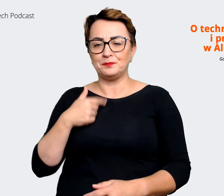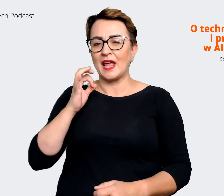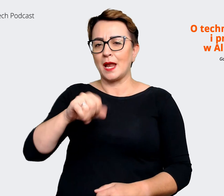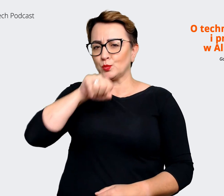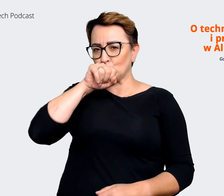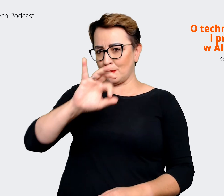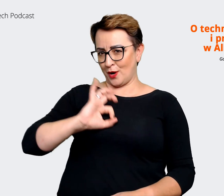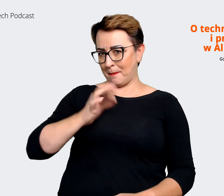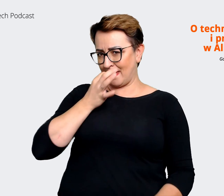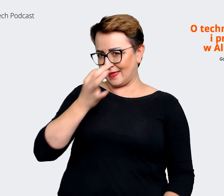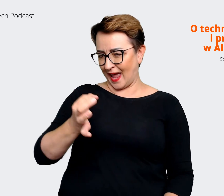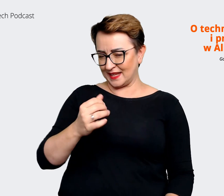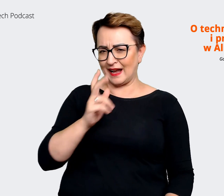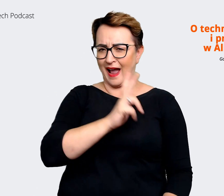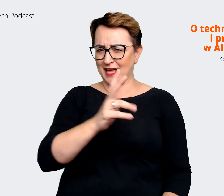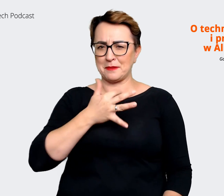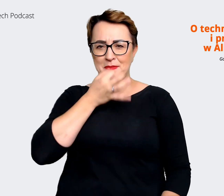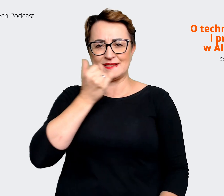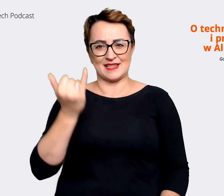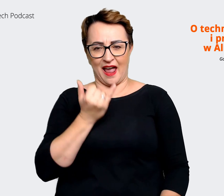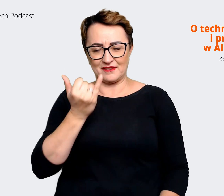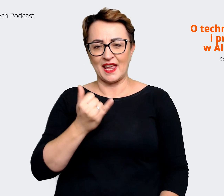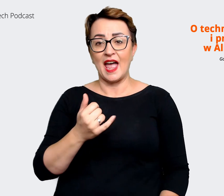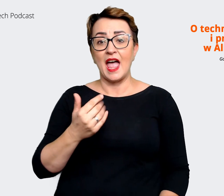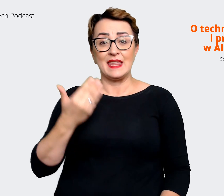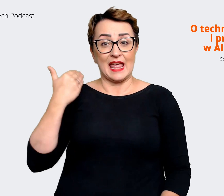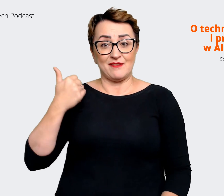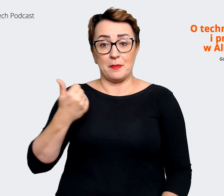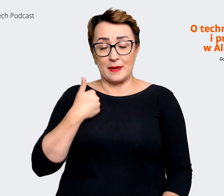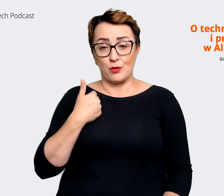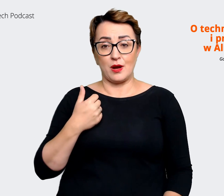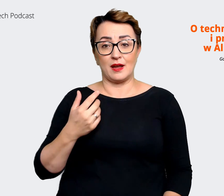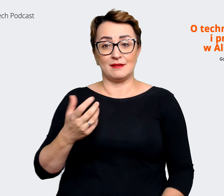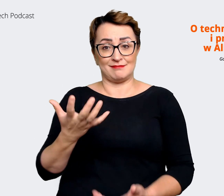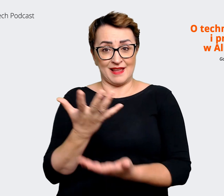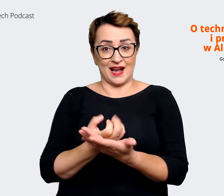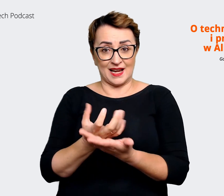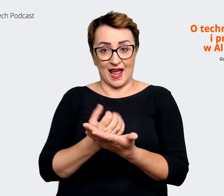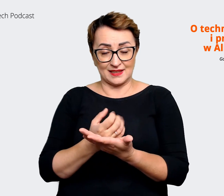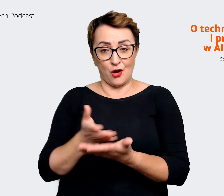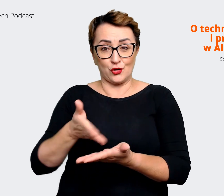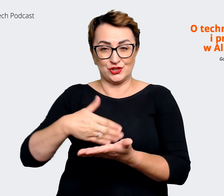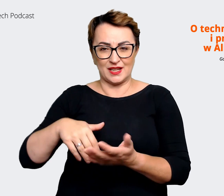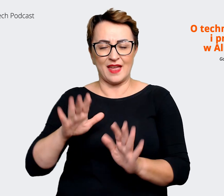zadaję. Nie ukrywam, że nagrywaliśmy niedawno odcinek, który na razie, którego bohater na